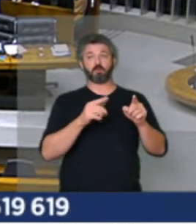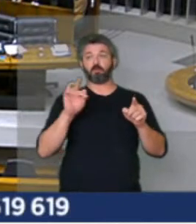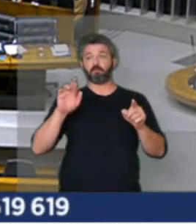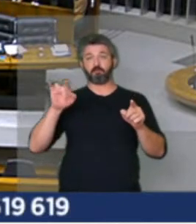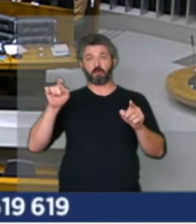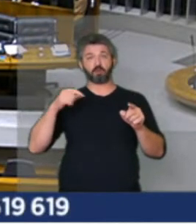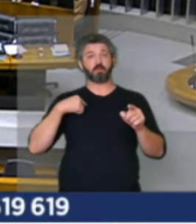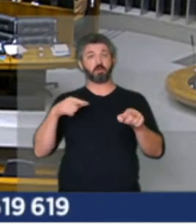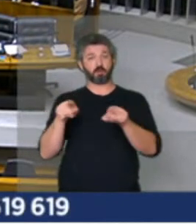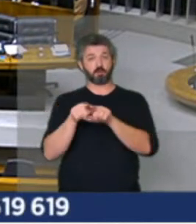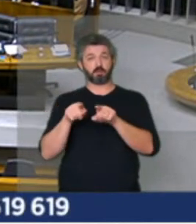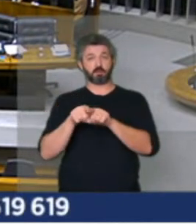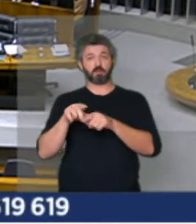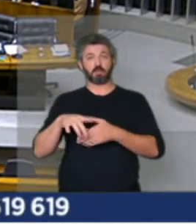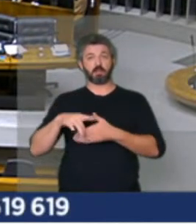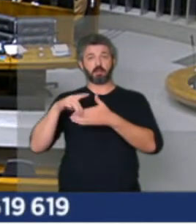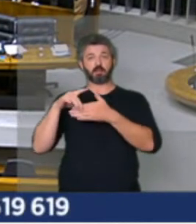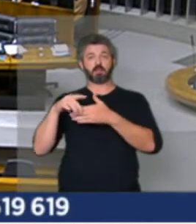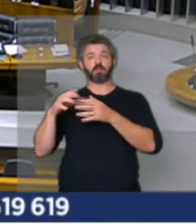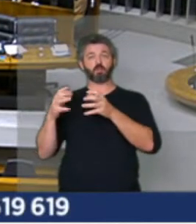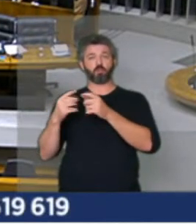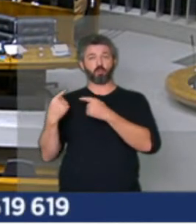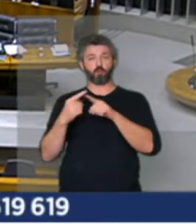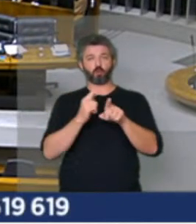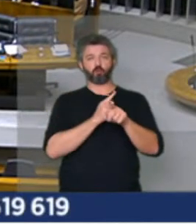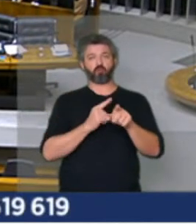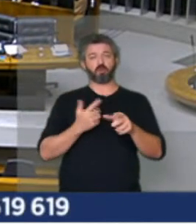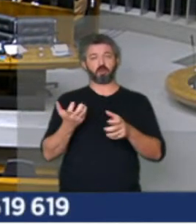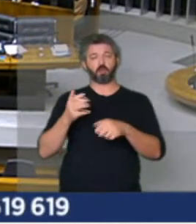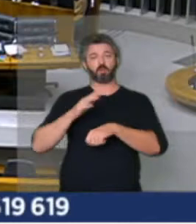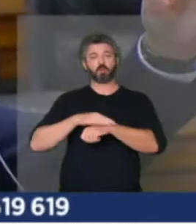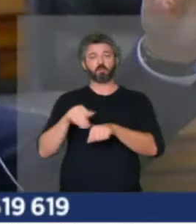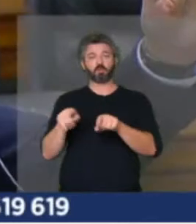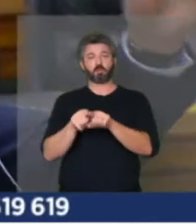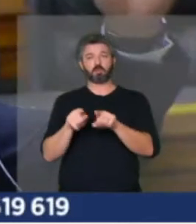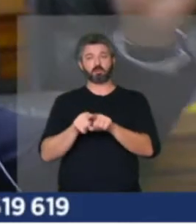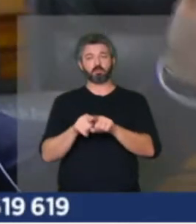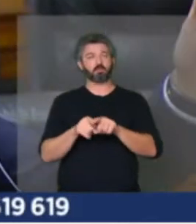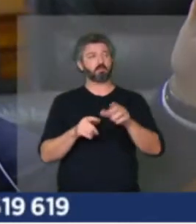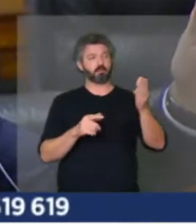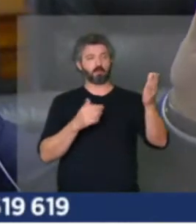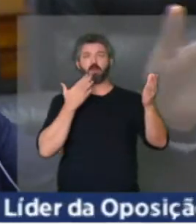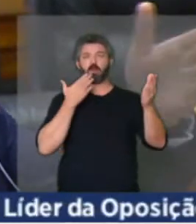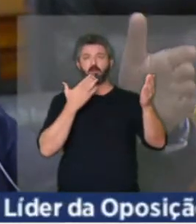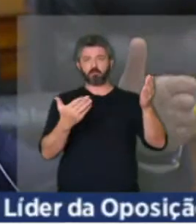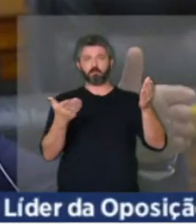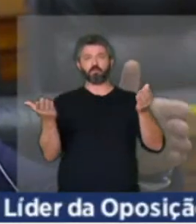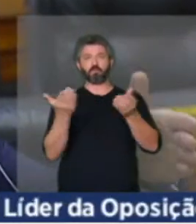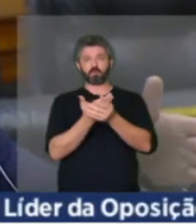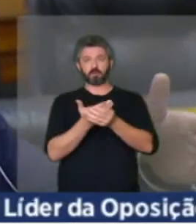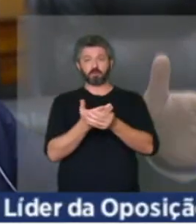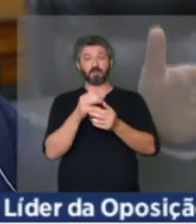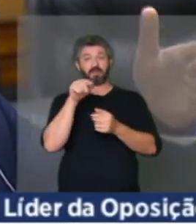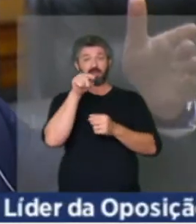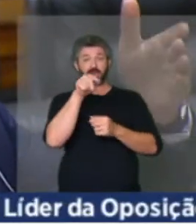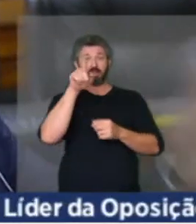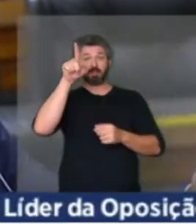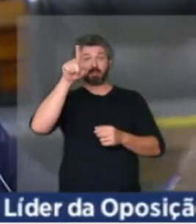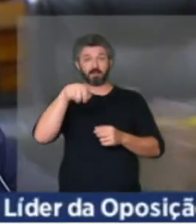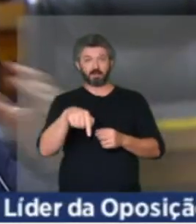OPOSIÇÃO. A OPOSIÇÃO ORIENTA A FAVOR... DO SEU REQUERIMENTO... DOS LÍDERES DE PARTIDOS DA OPOSIÇÃO